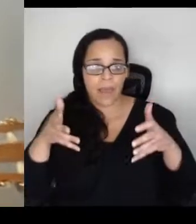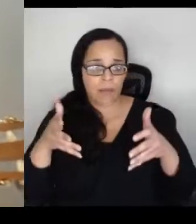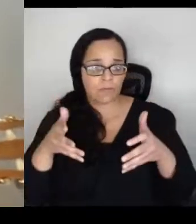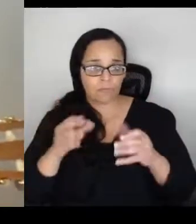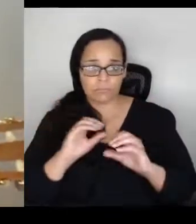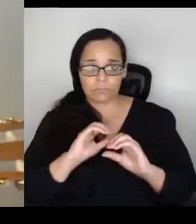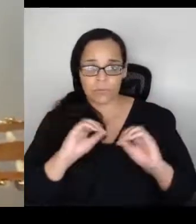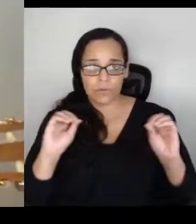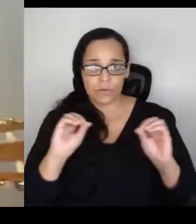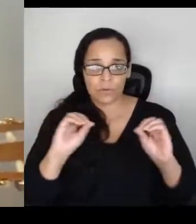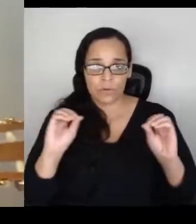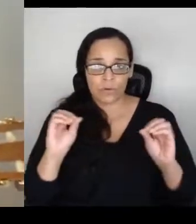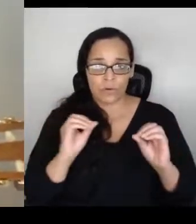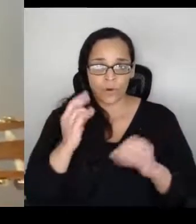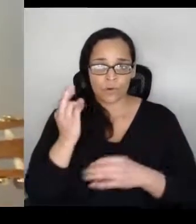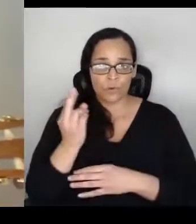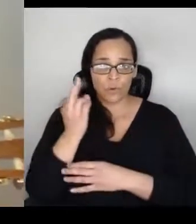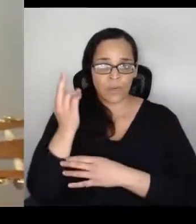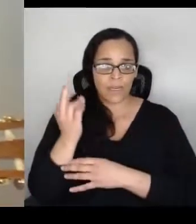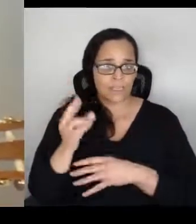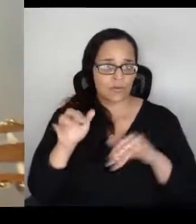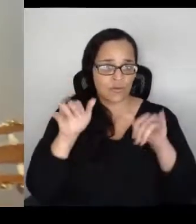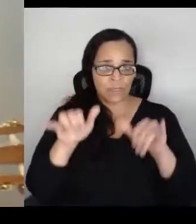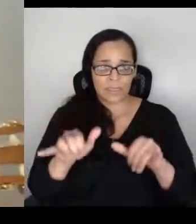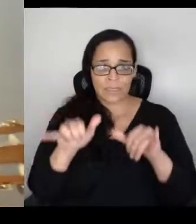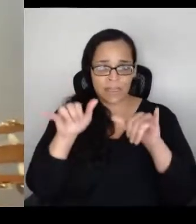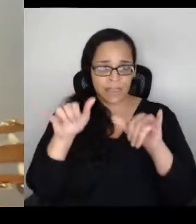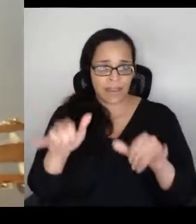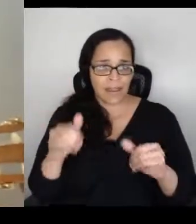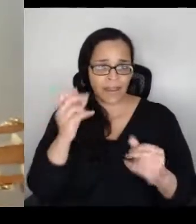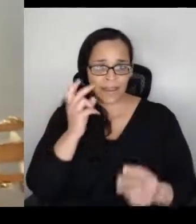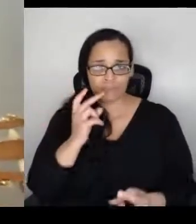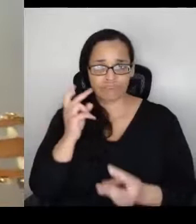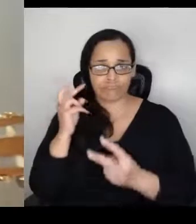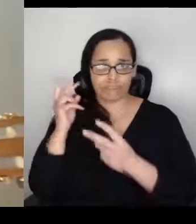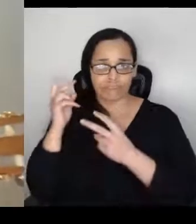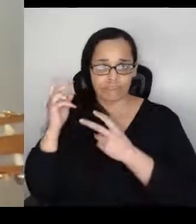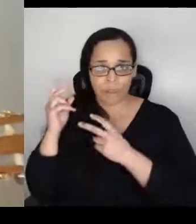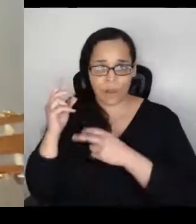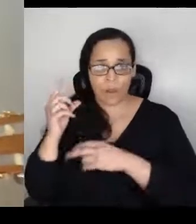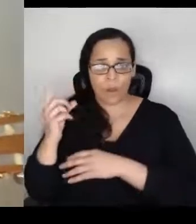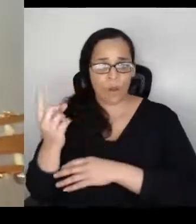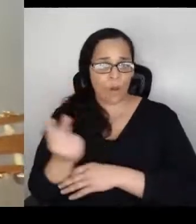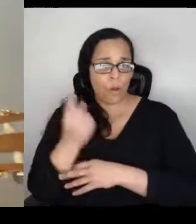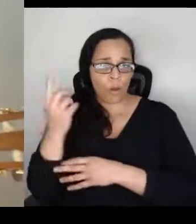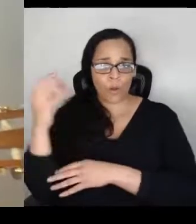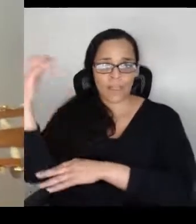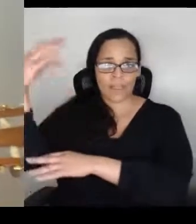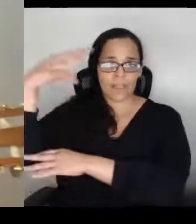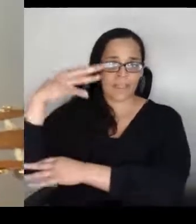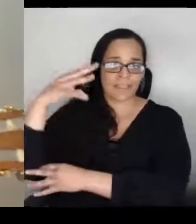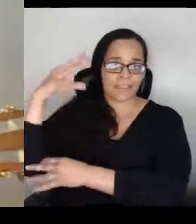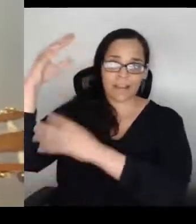Quendam ane en las cenizas del ayer Soto el sol me saluda